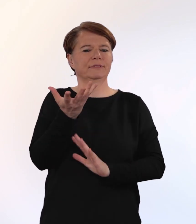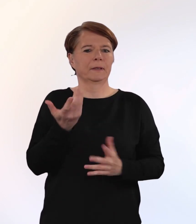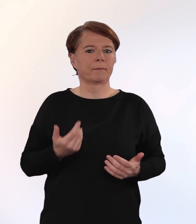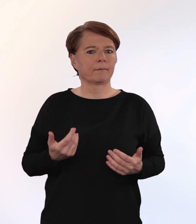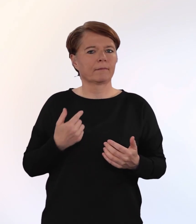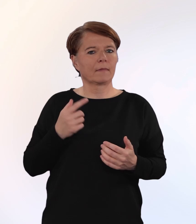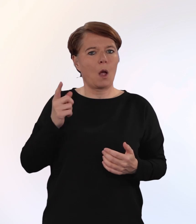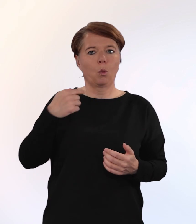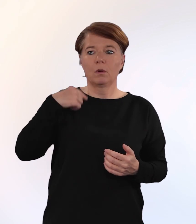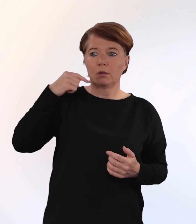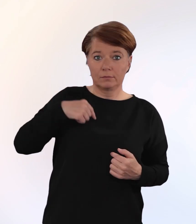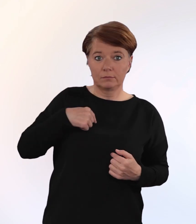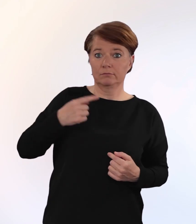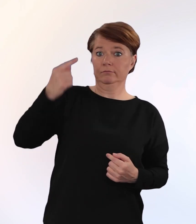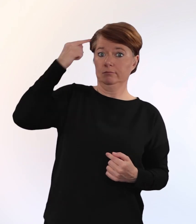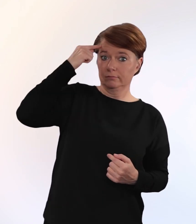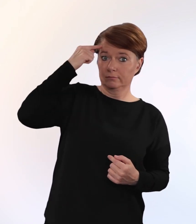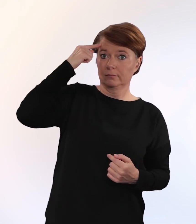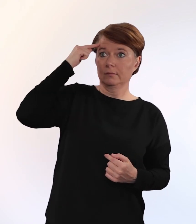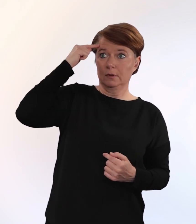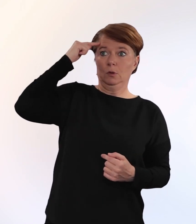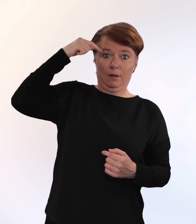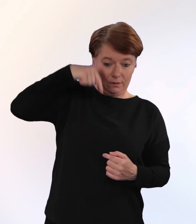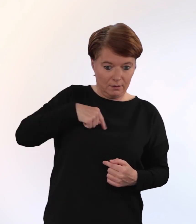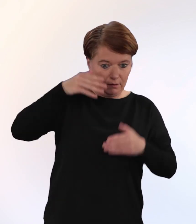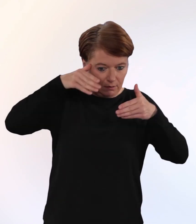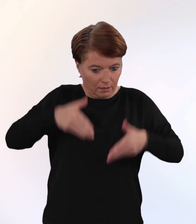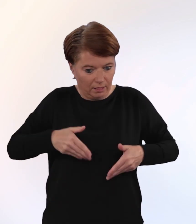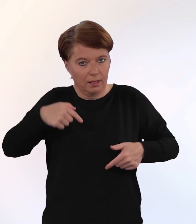Wie bringe ich den Geist dazu, dem Körper die volle Aufmerksamkeit zu schenken?